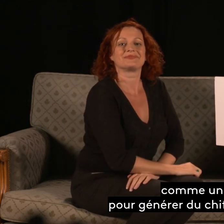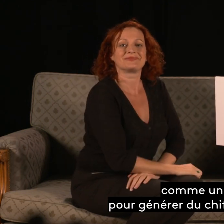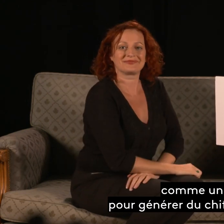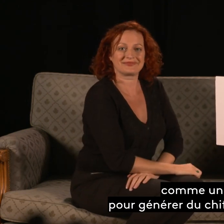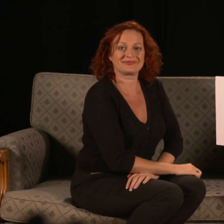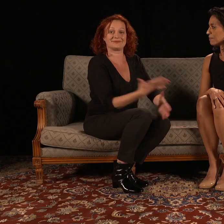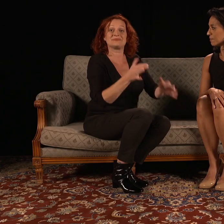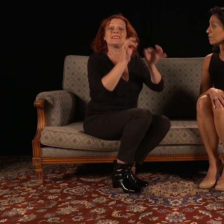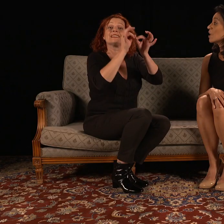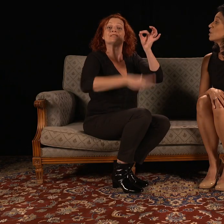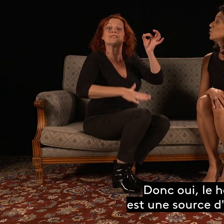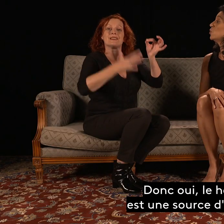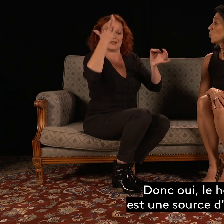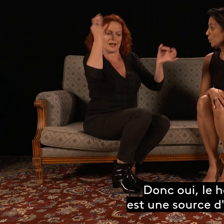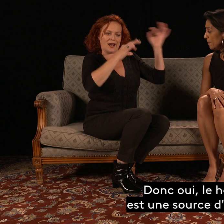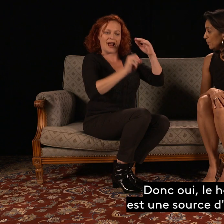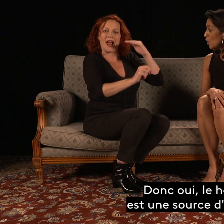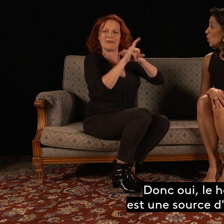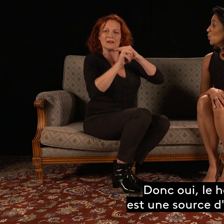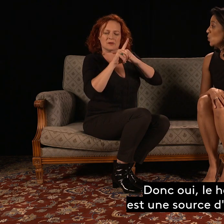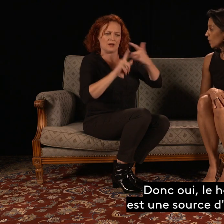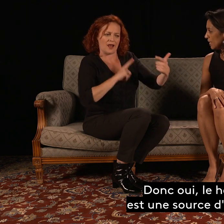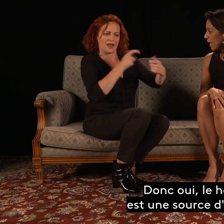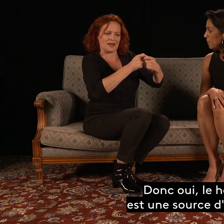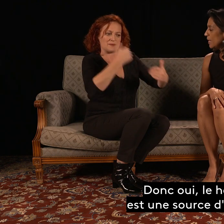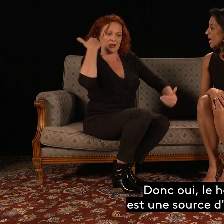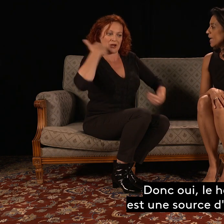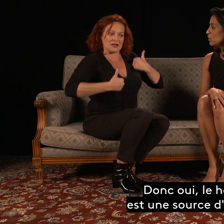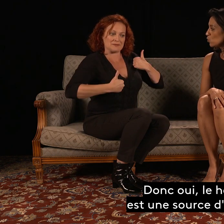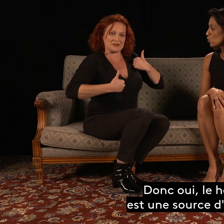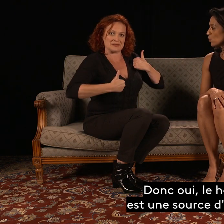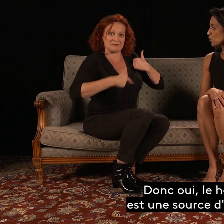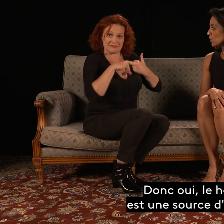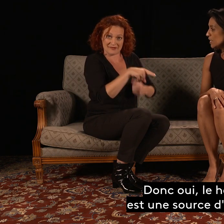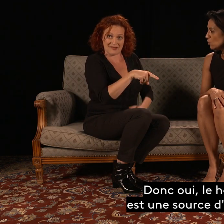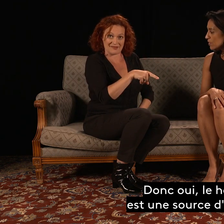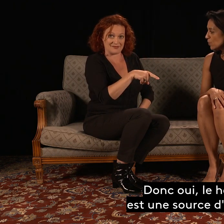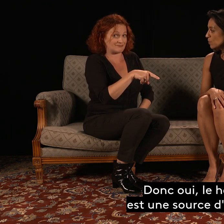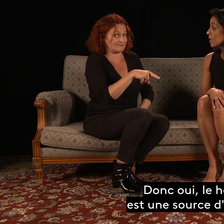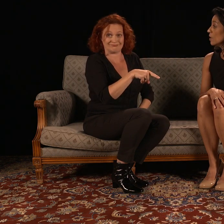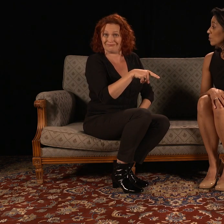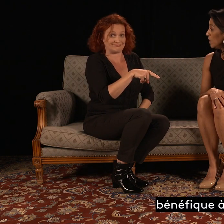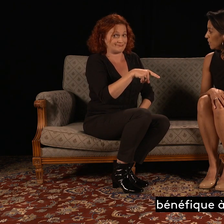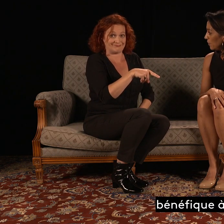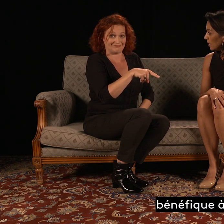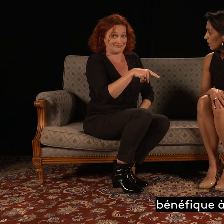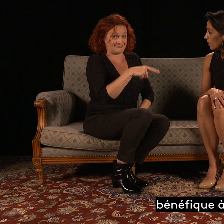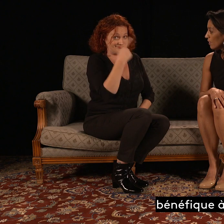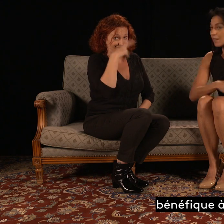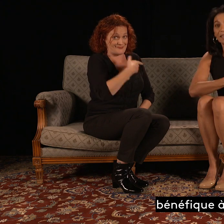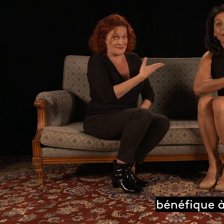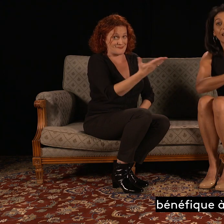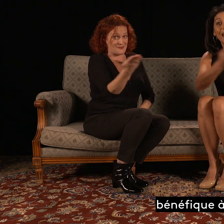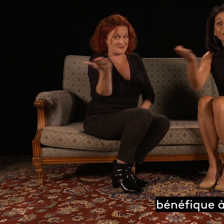Donc oui, le handicap est une source d'innovation, bénéfique, à tous.